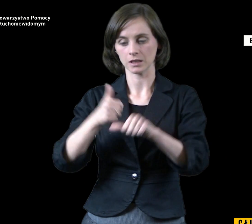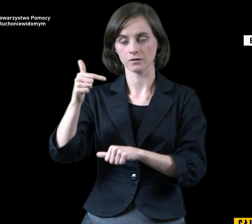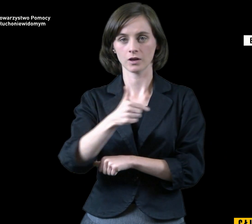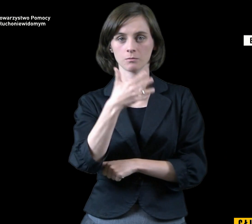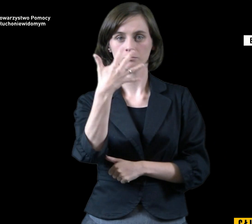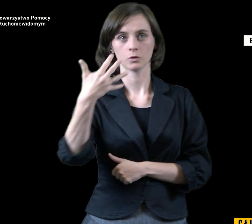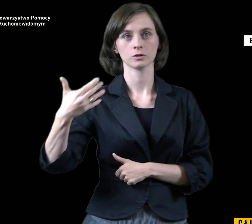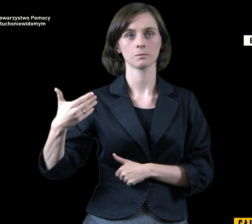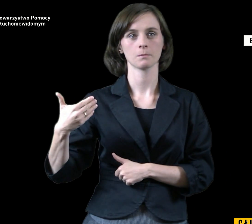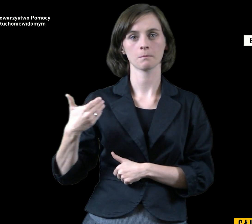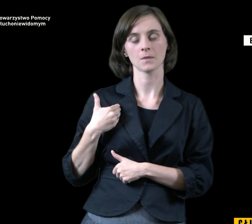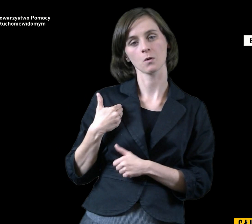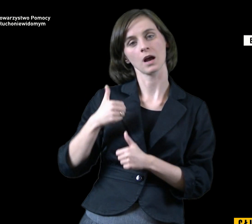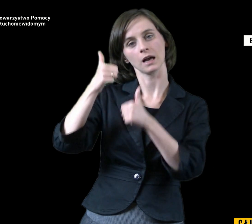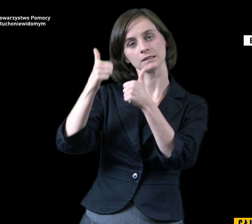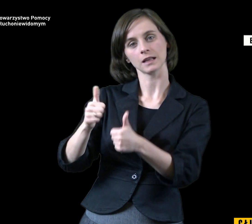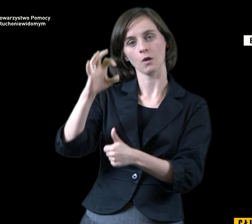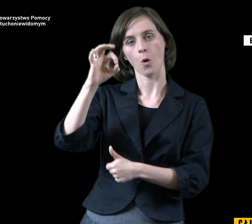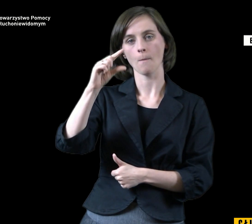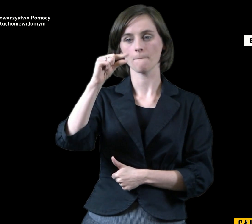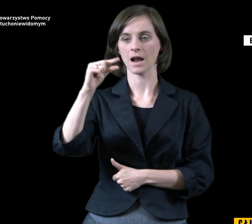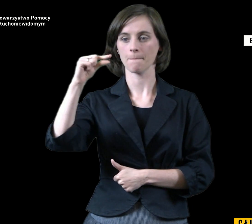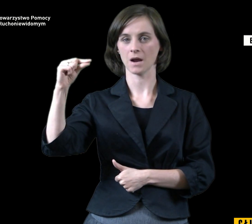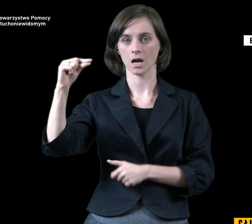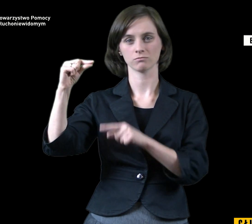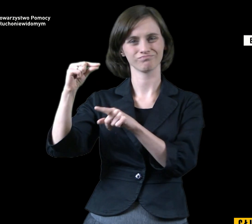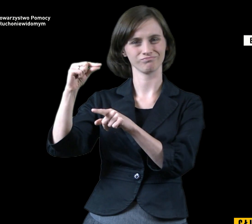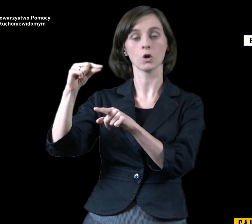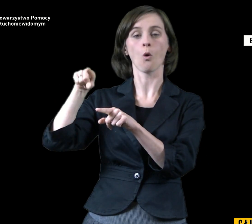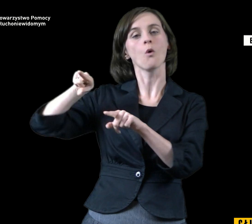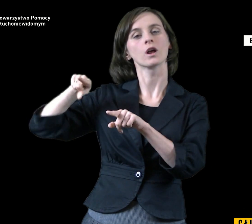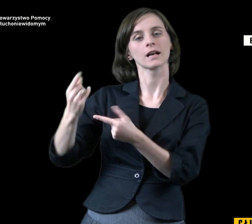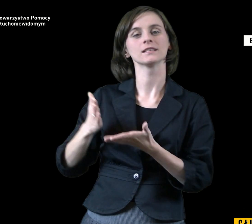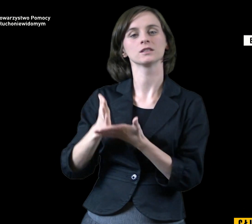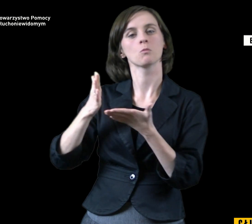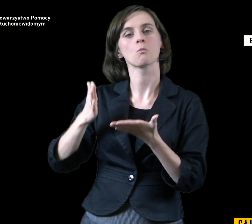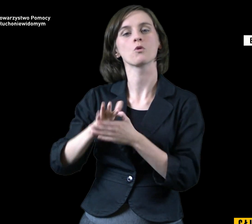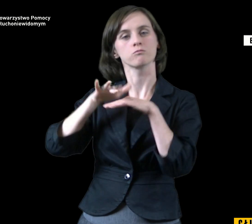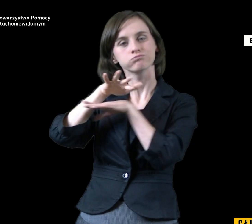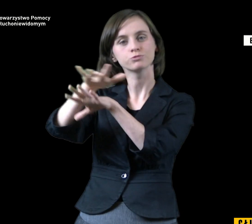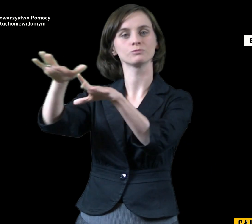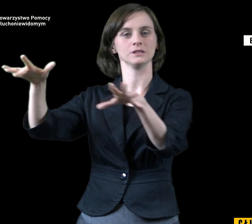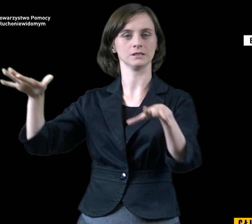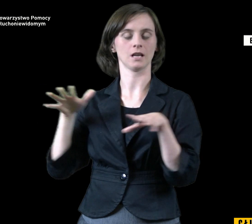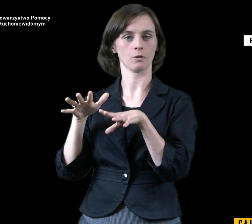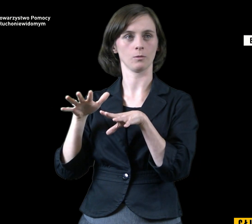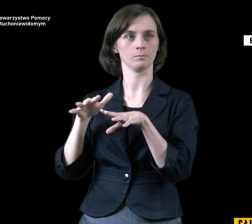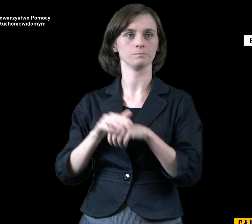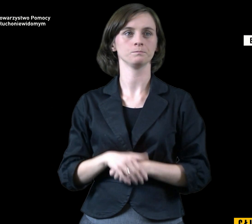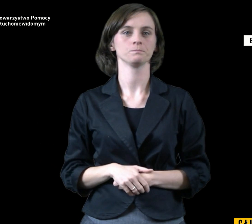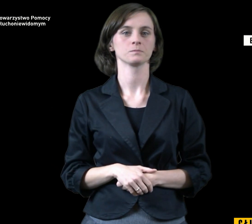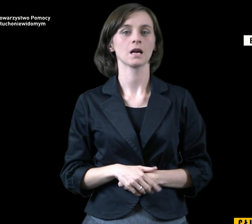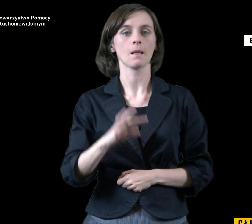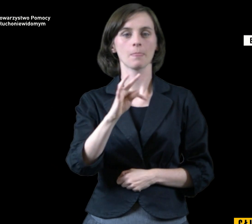a w 2005 uzyskała status Organizacji Pożytku Publicznego (OPP).